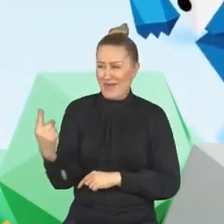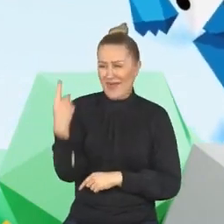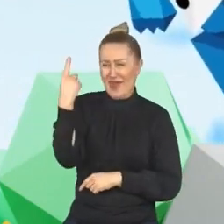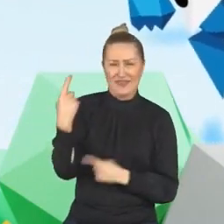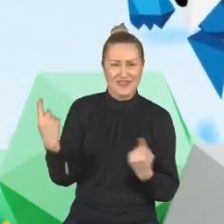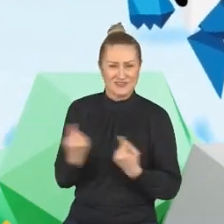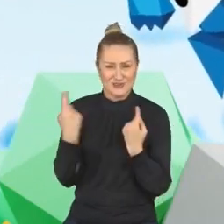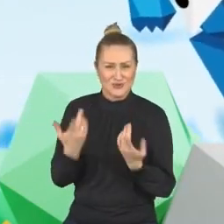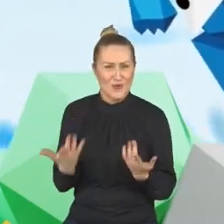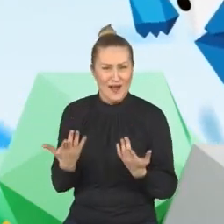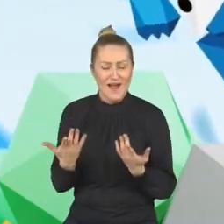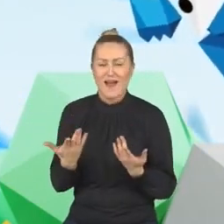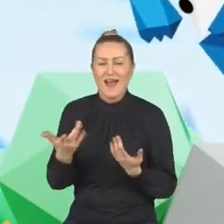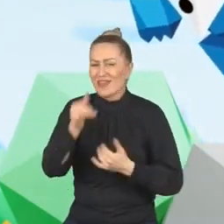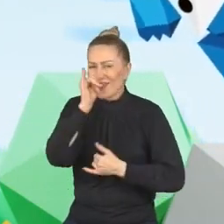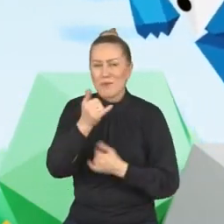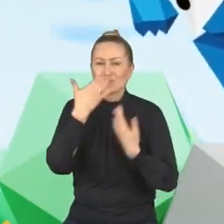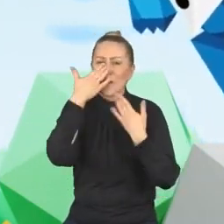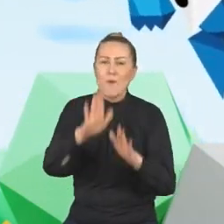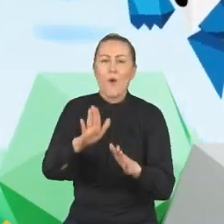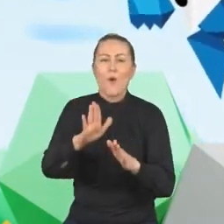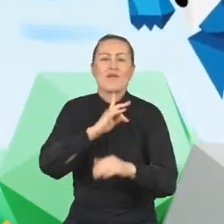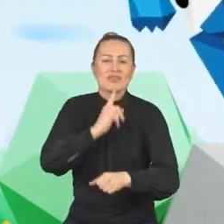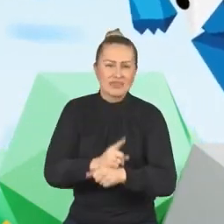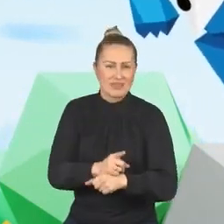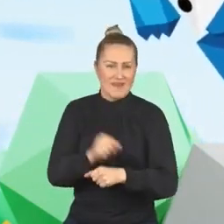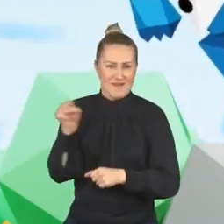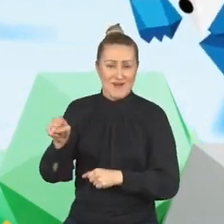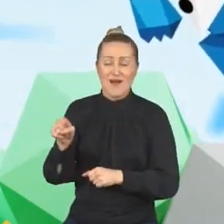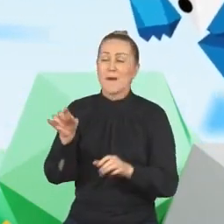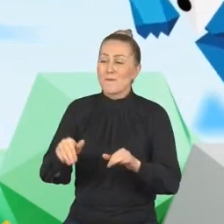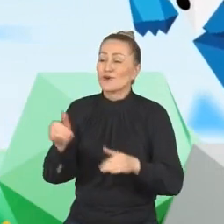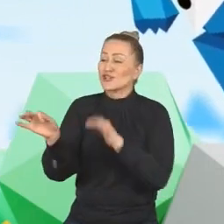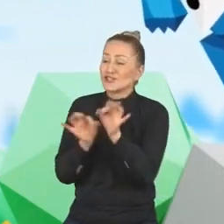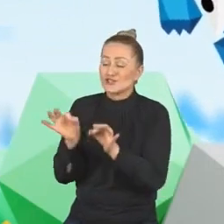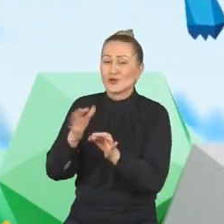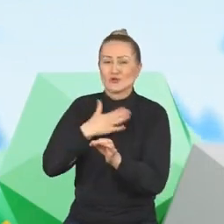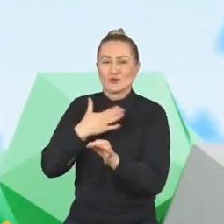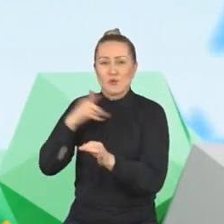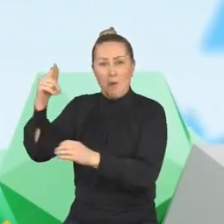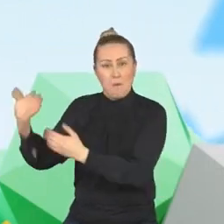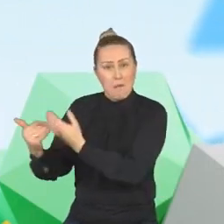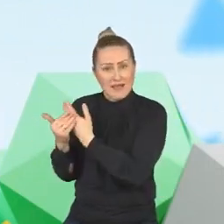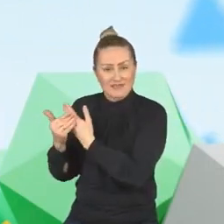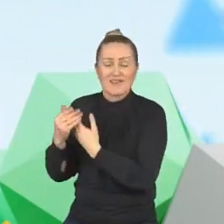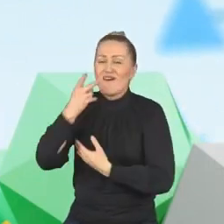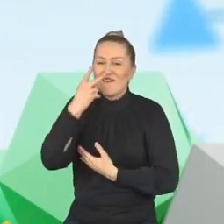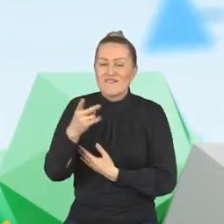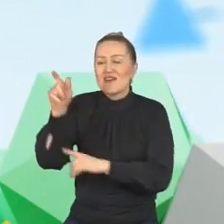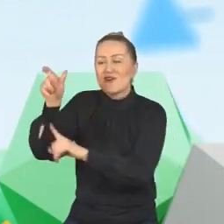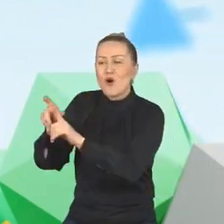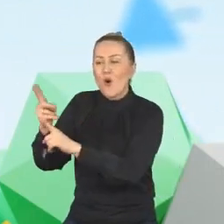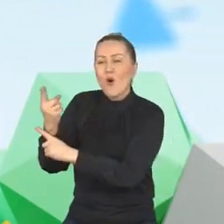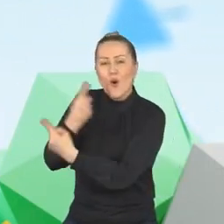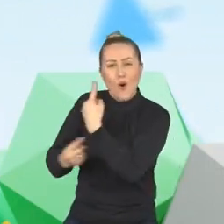dowodzić żadnej tezie. Jest to historia, która być może w jakiś sposób jest nam bliska, też wynika to z tego, kto ją nam opowiada, ale być